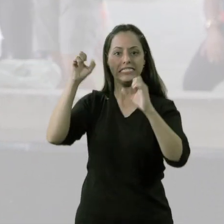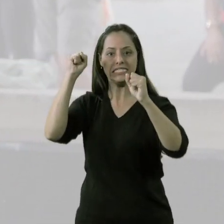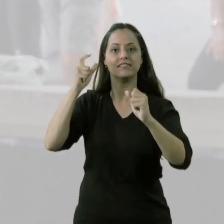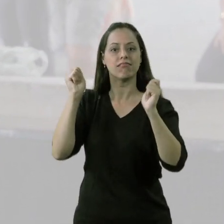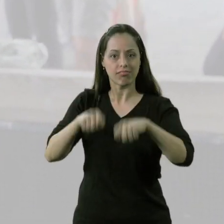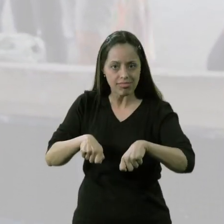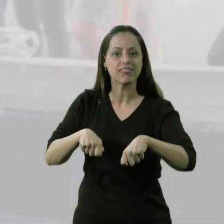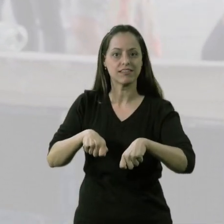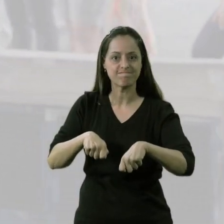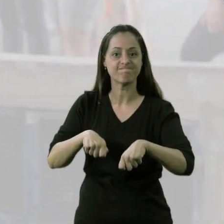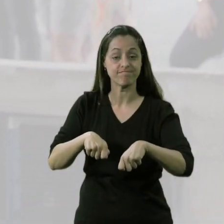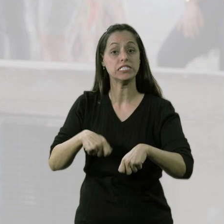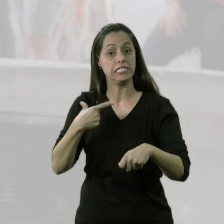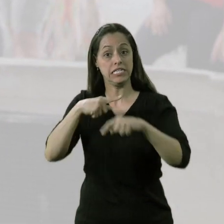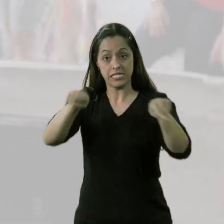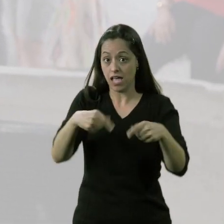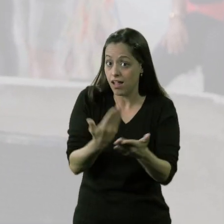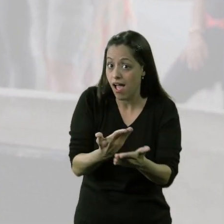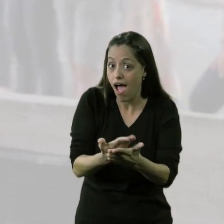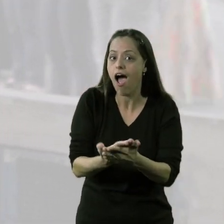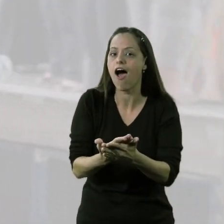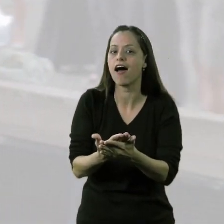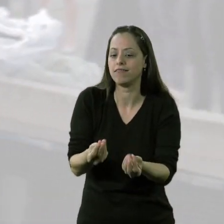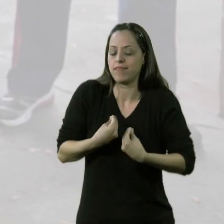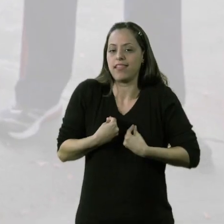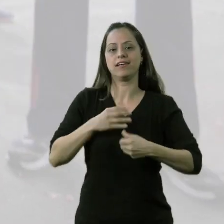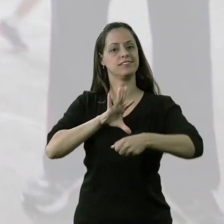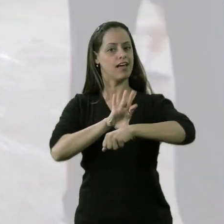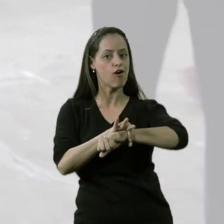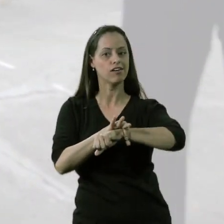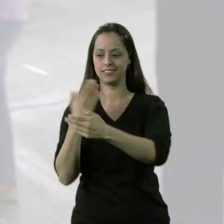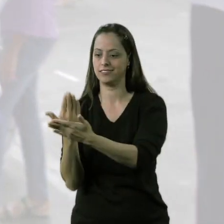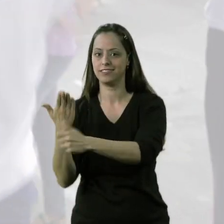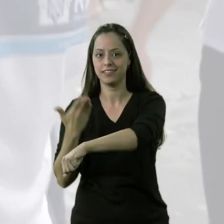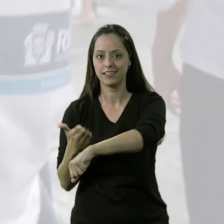Então isso refletiu em outras atividades, em sala de aula, sala de recursos,